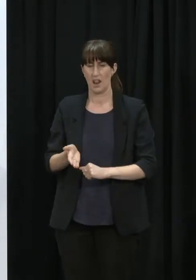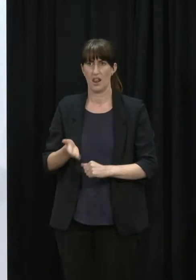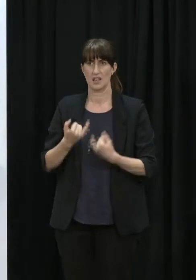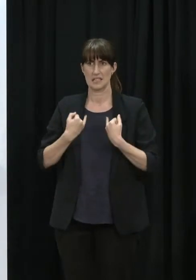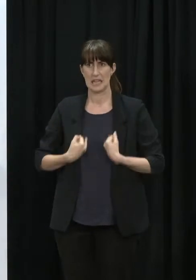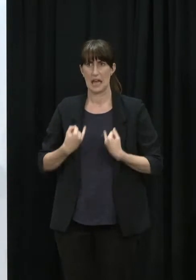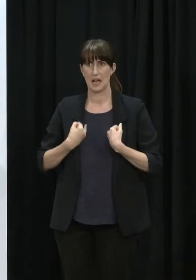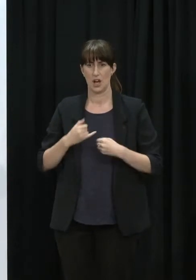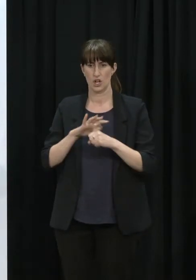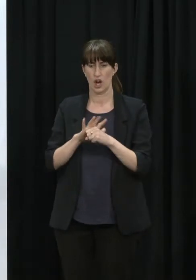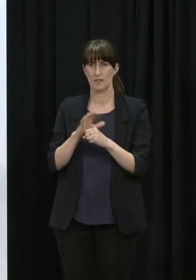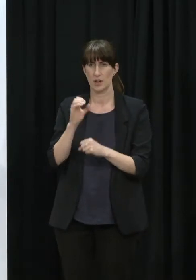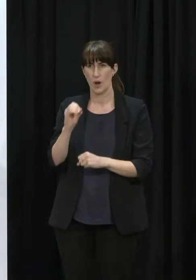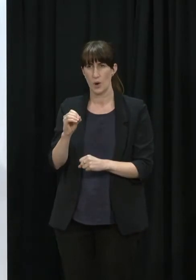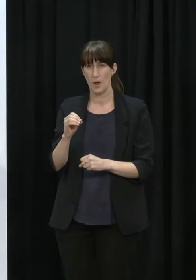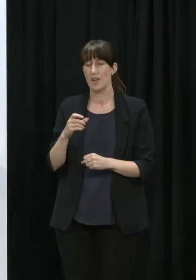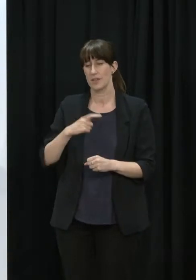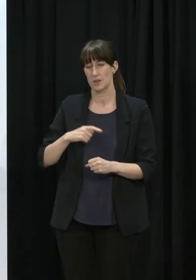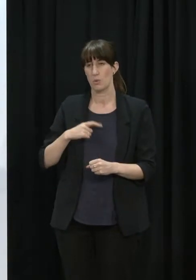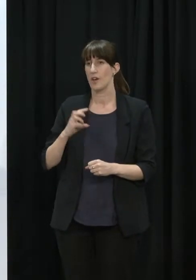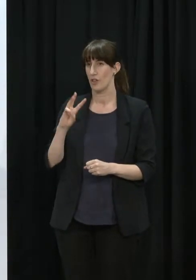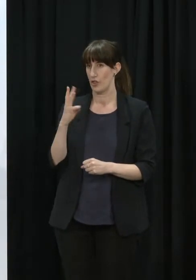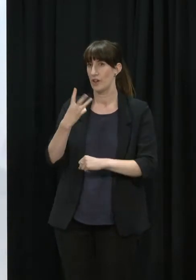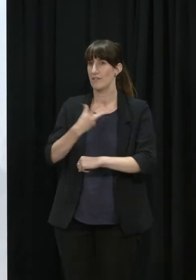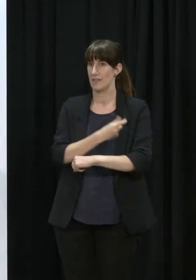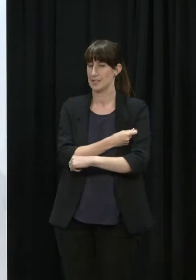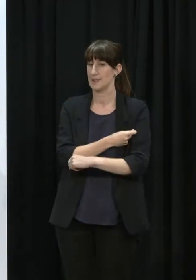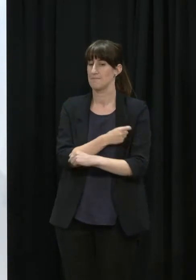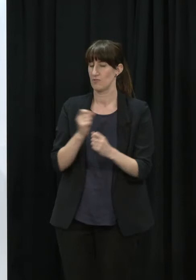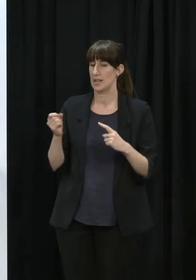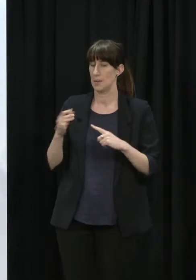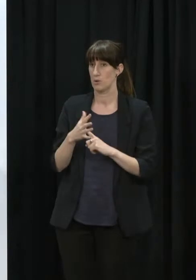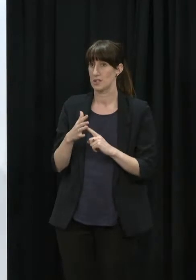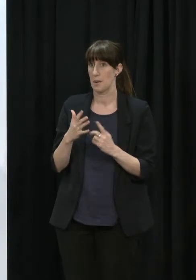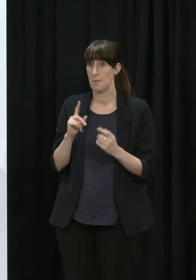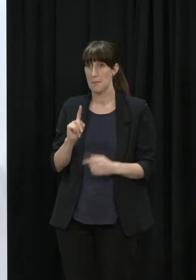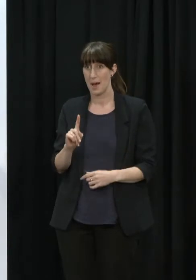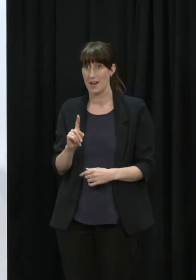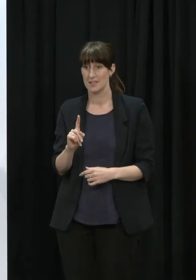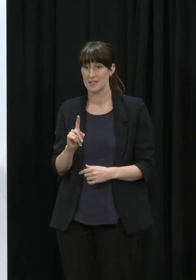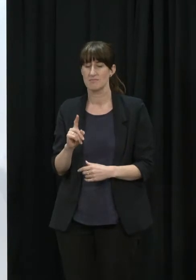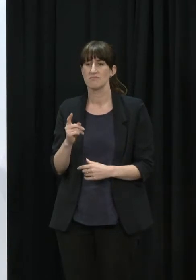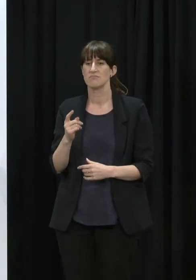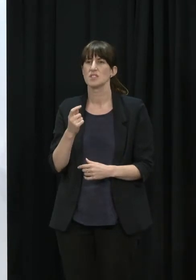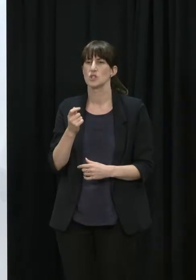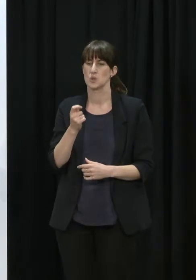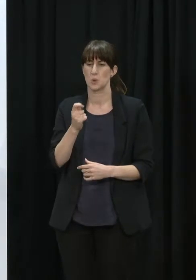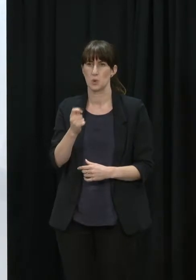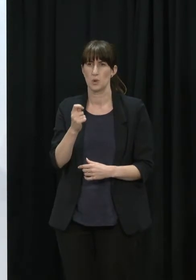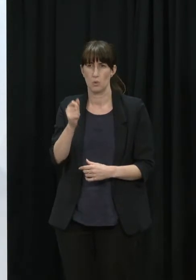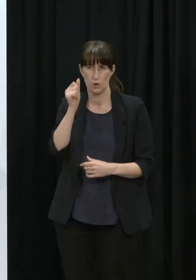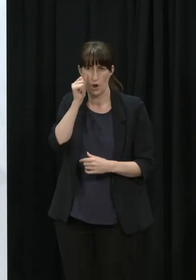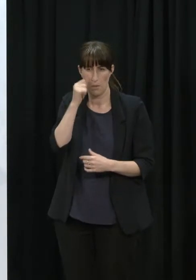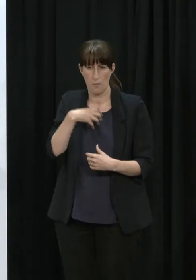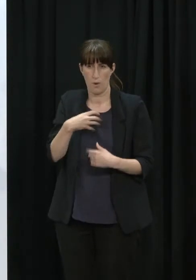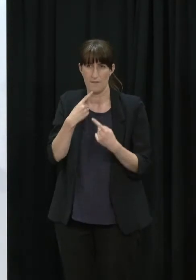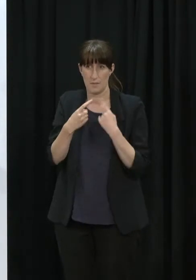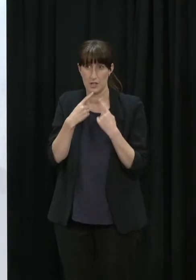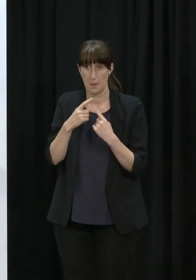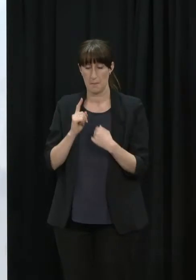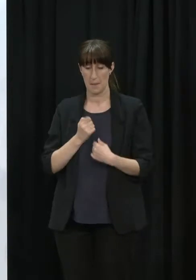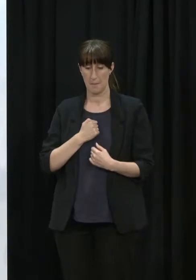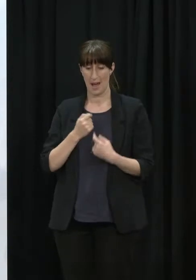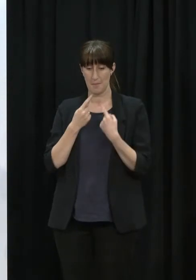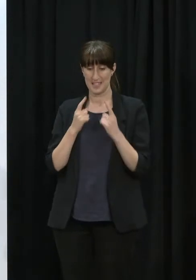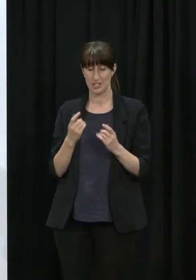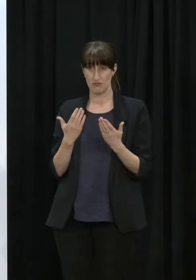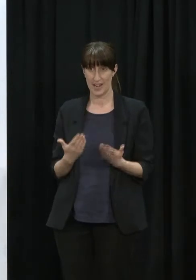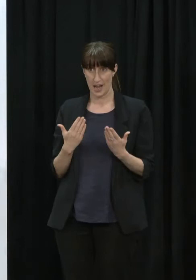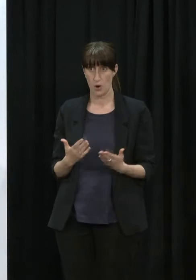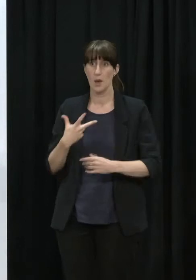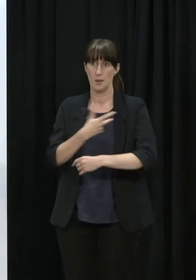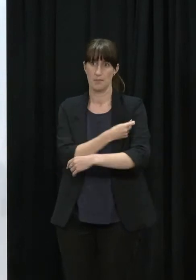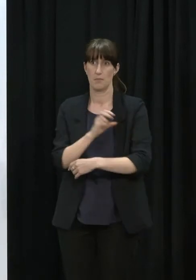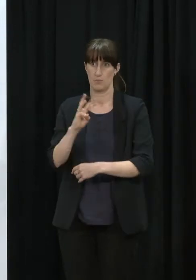kano, ara Kua rua nga horopeta,